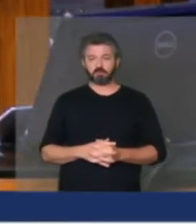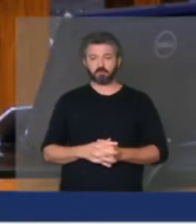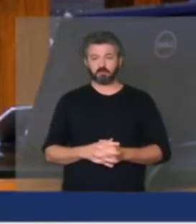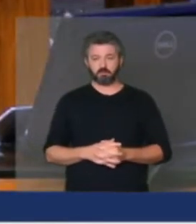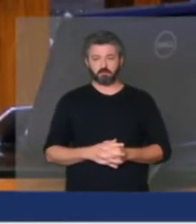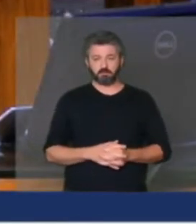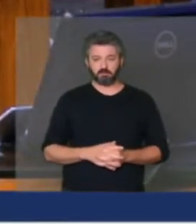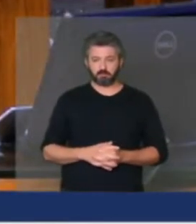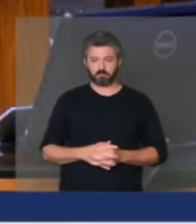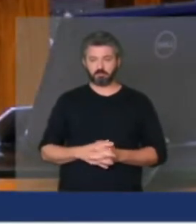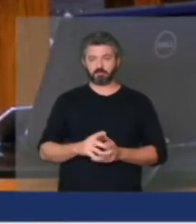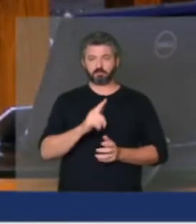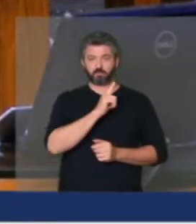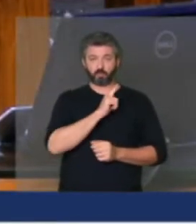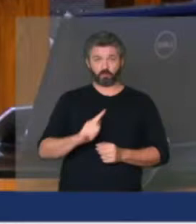GOVERNO. GOVERNO. ALGUÉM VAI